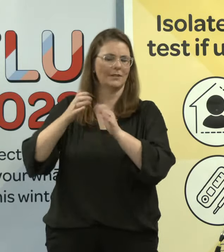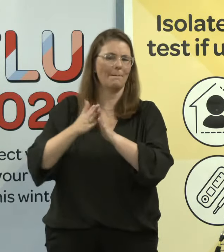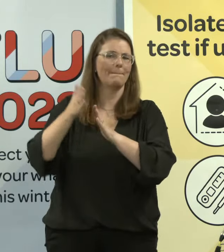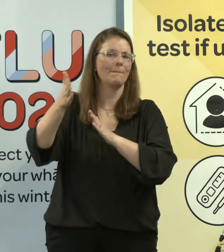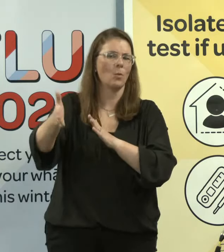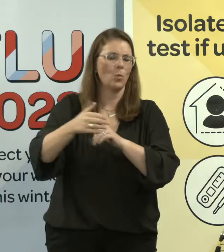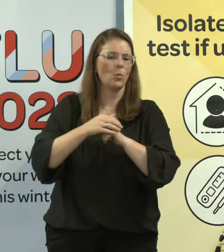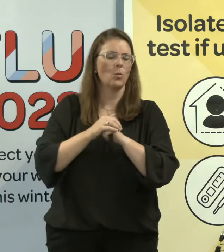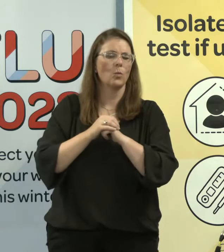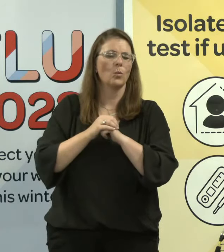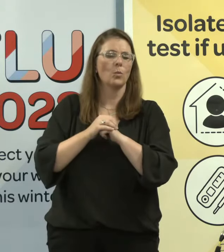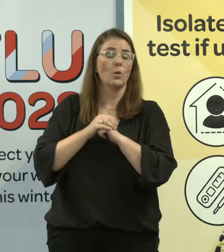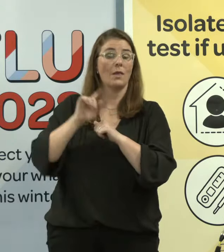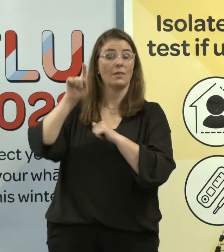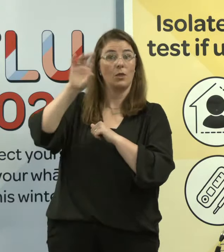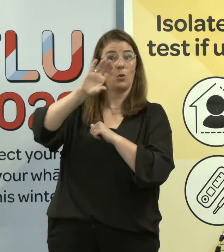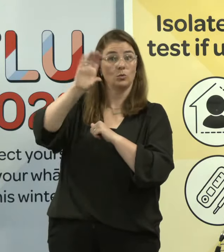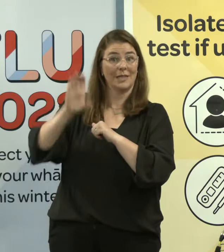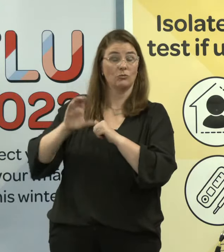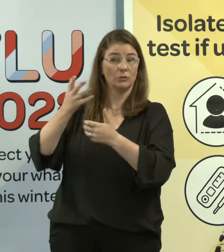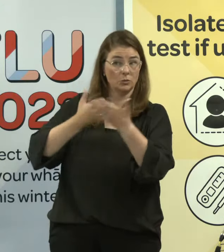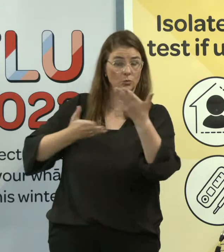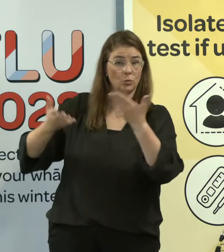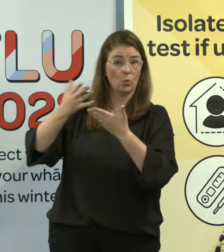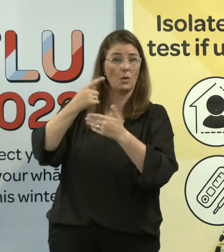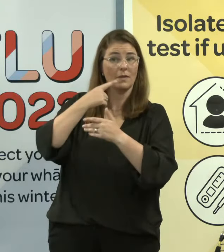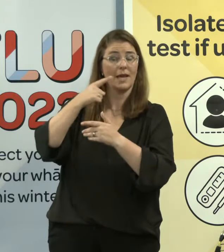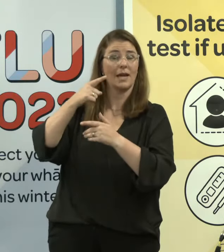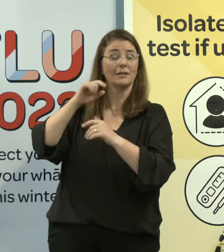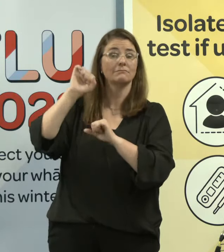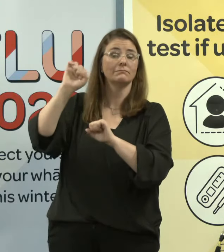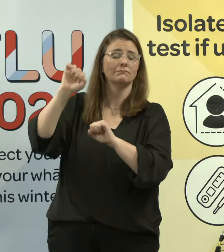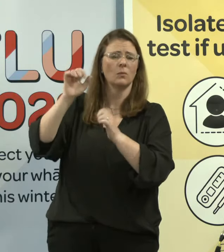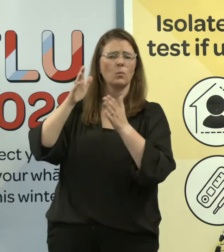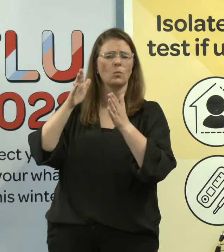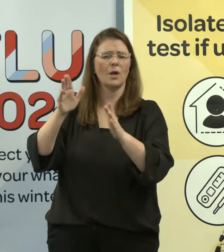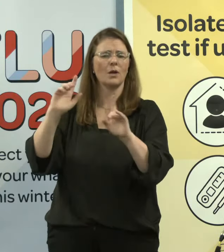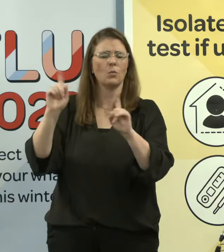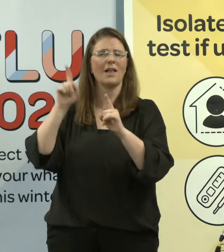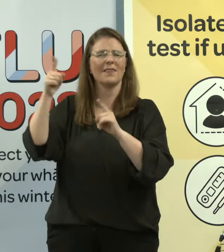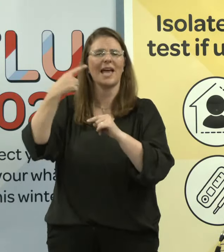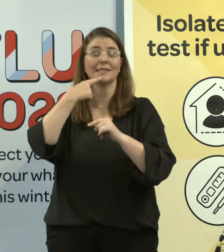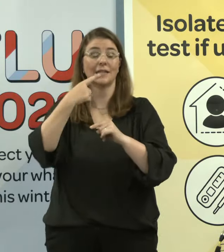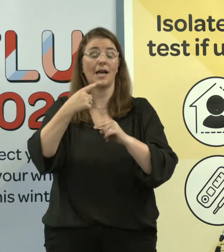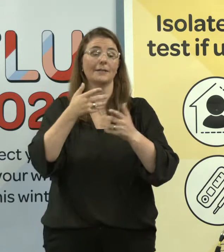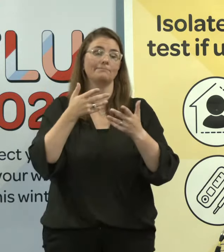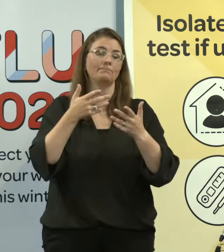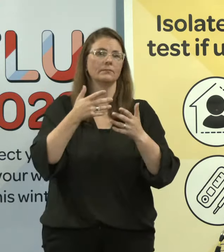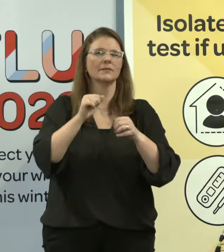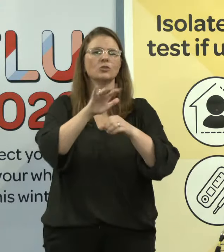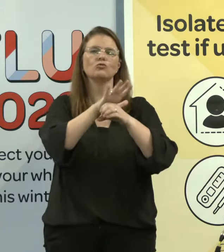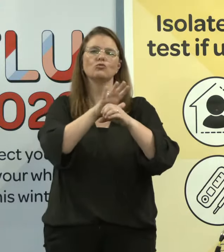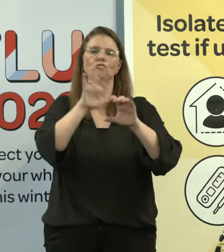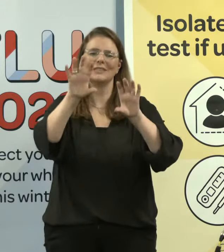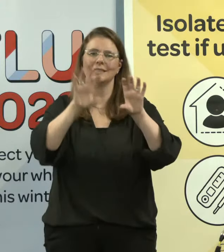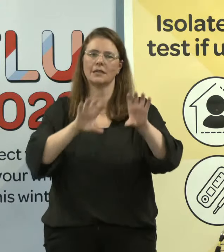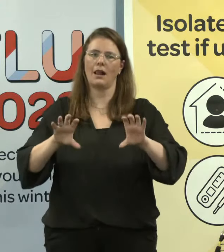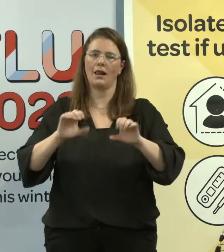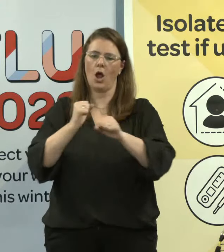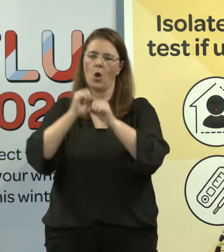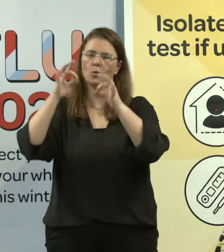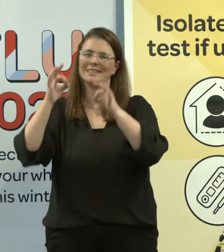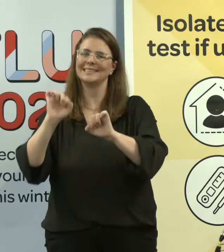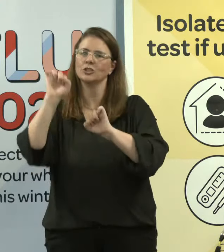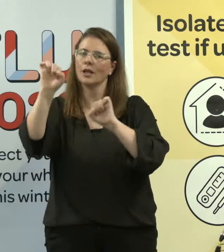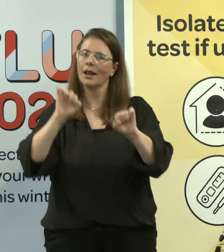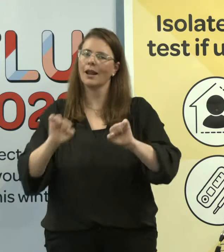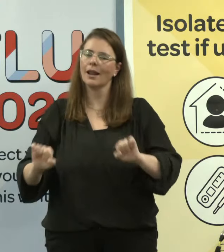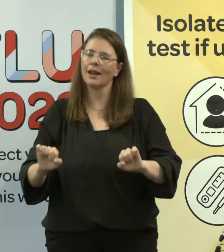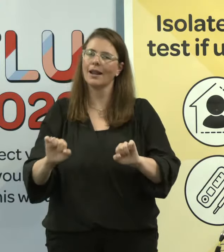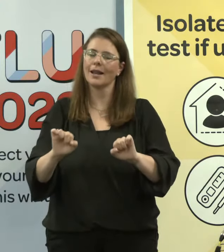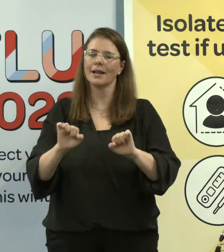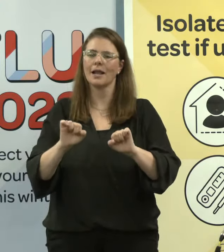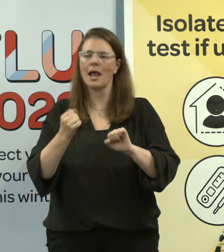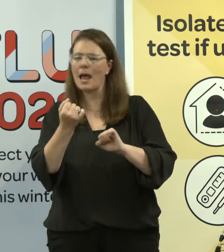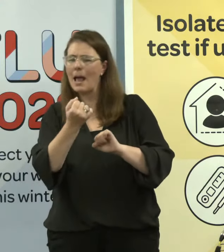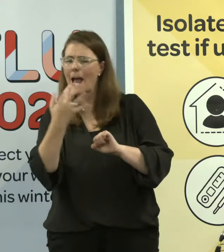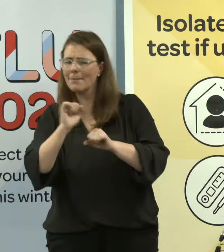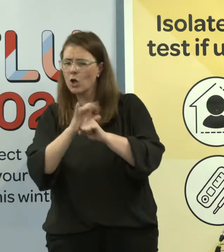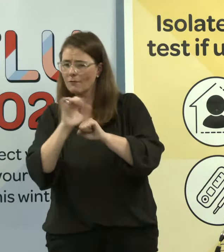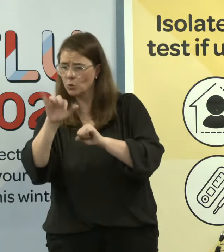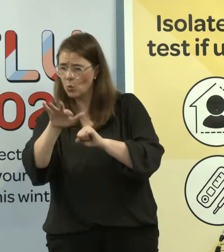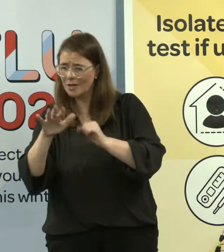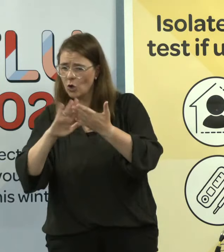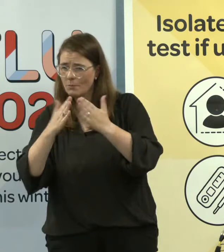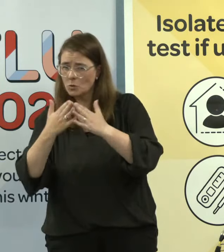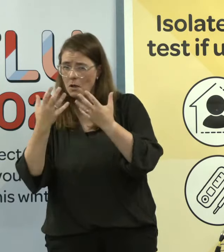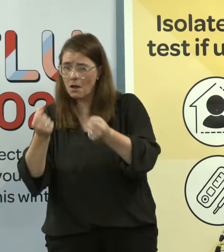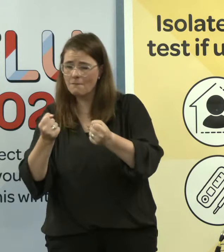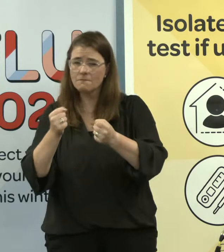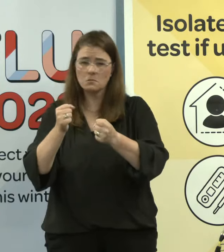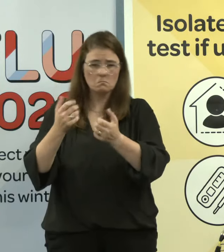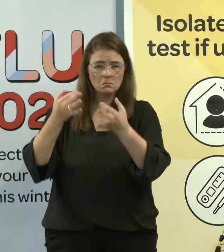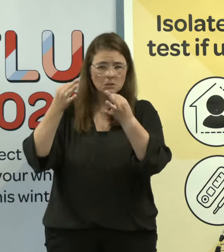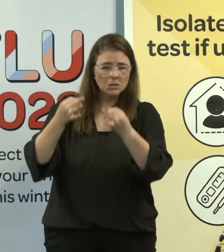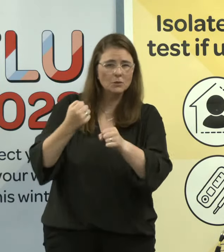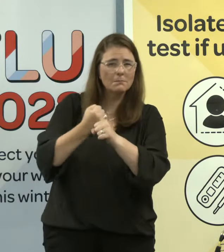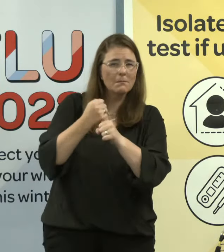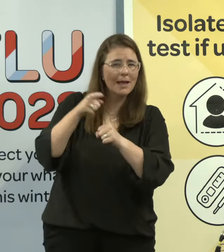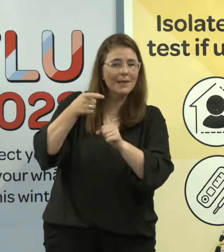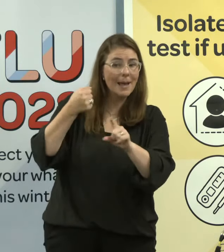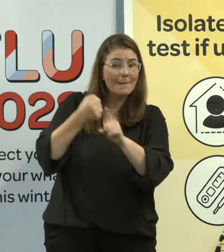atu whenua, i te mea kei mua noa